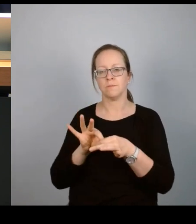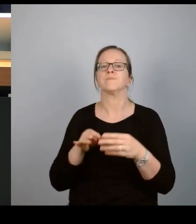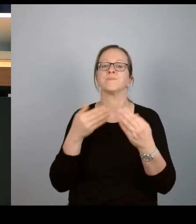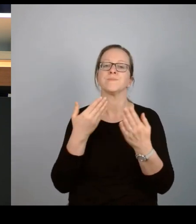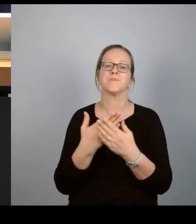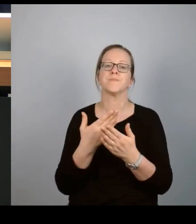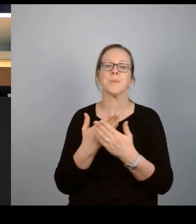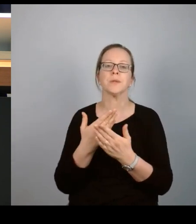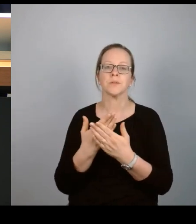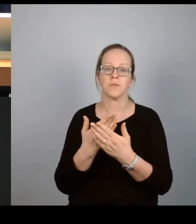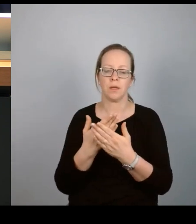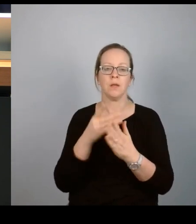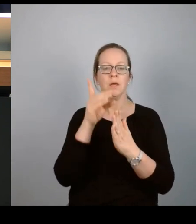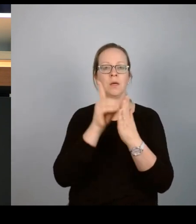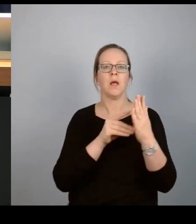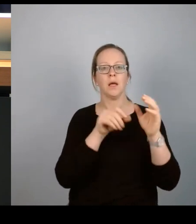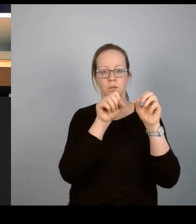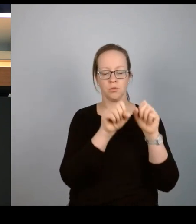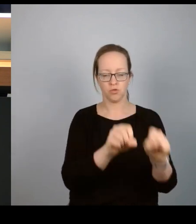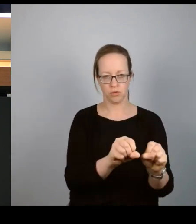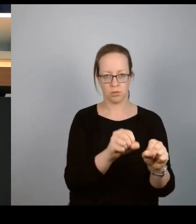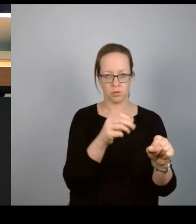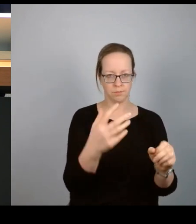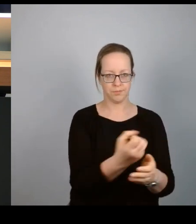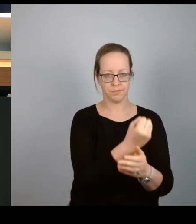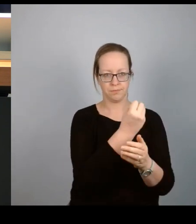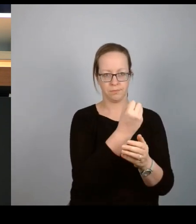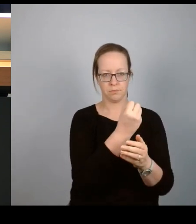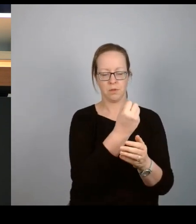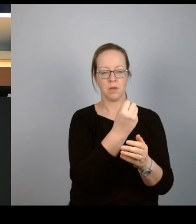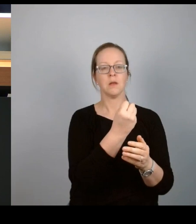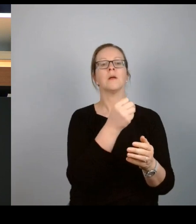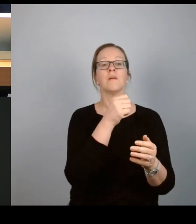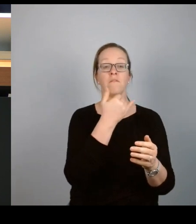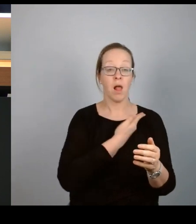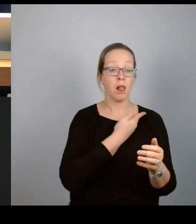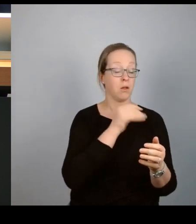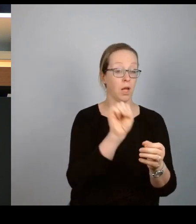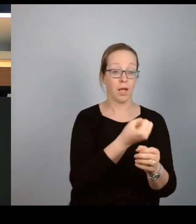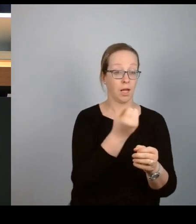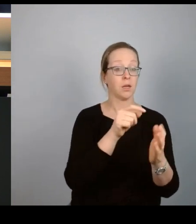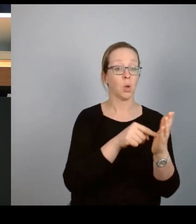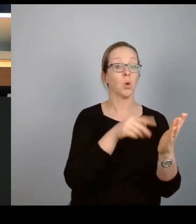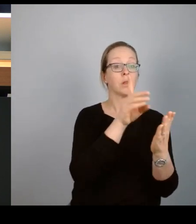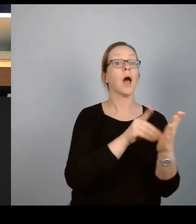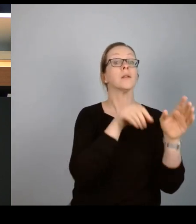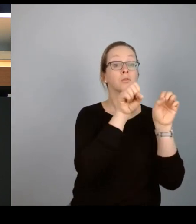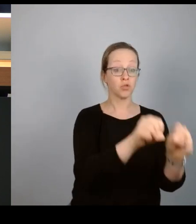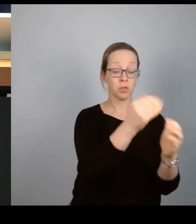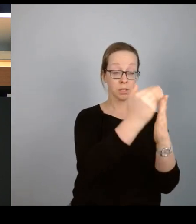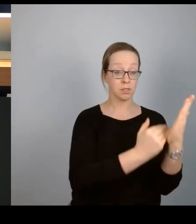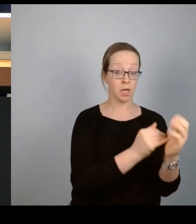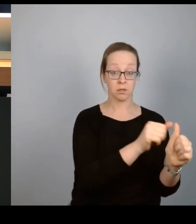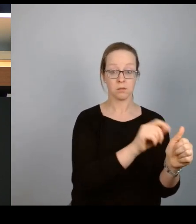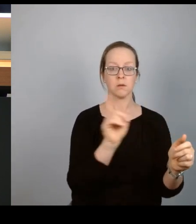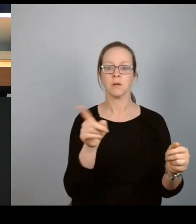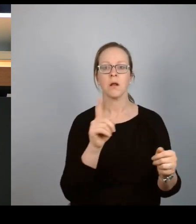Infektions-Geschehen, wo finden Sie statt und wie können wir dagegen angehen, weil wir einfach zu wenig Staaten in den Bereichen erheben.